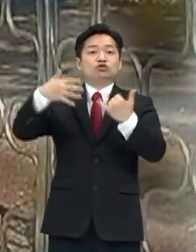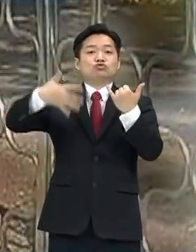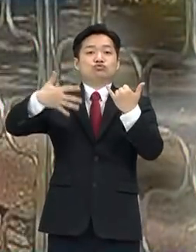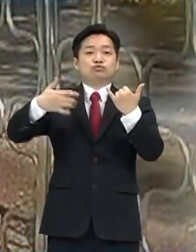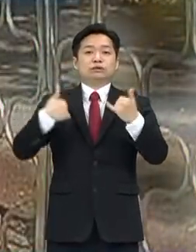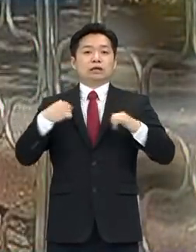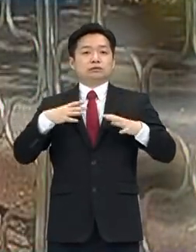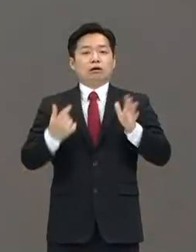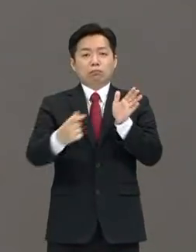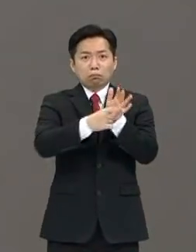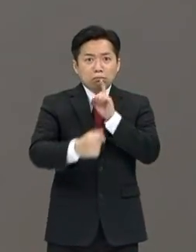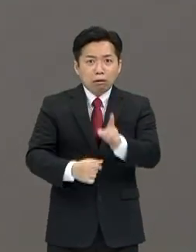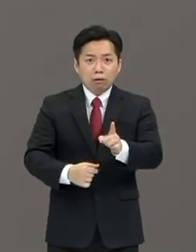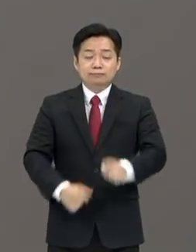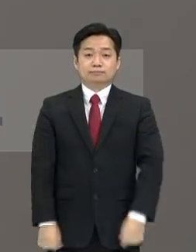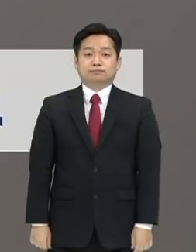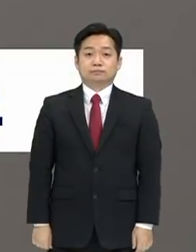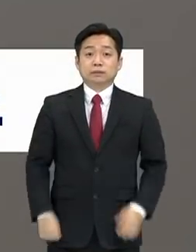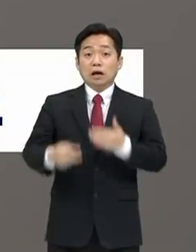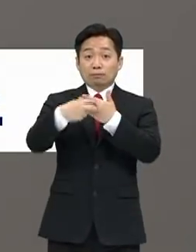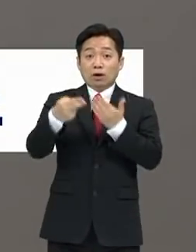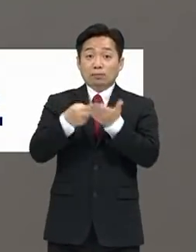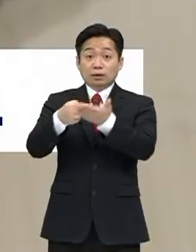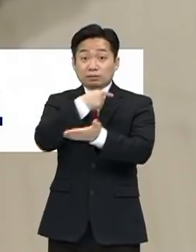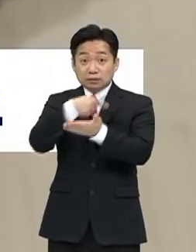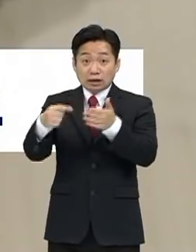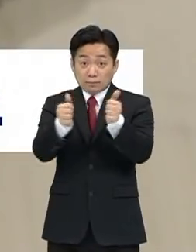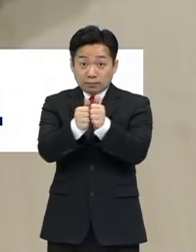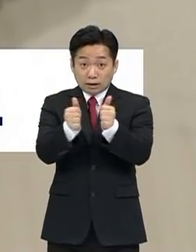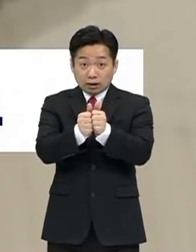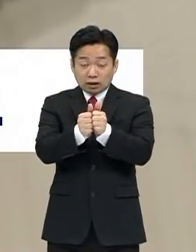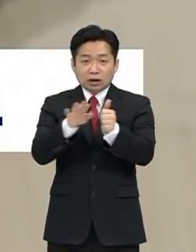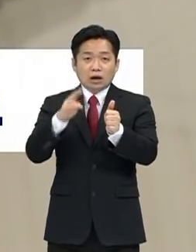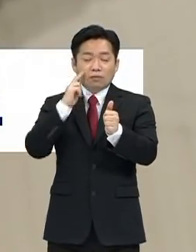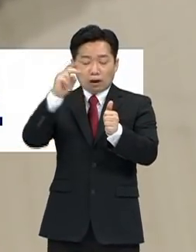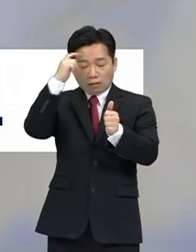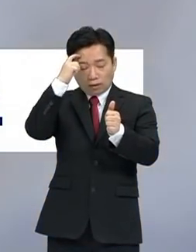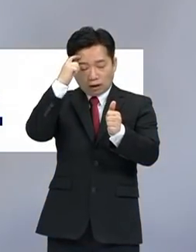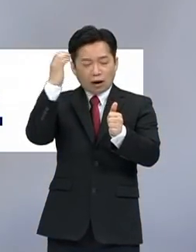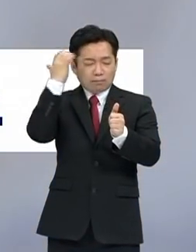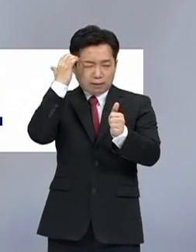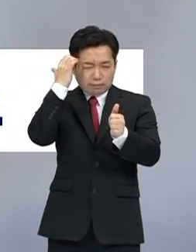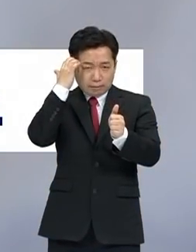드러났습니다. 병원에 입원한 피해 남성은 극심한 정신적 고통을 겪는 걸로 전해졌습니다.